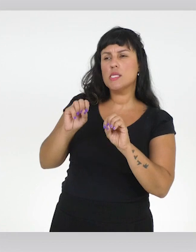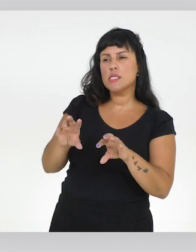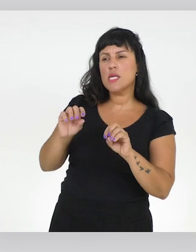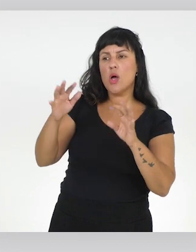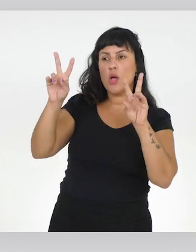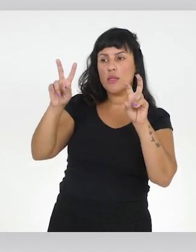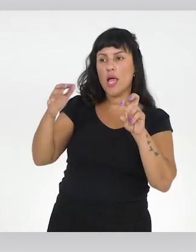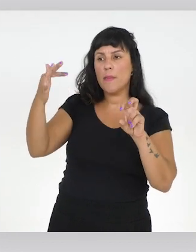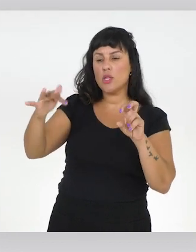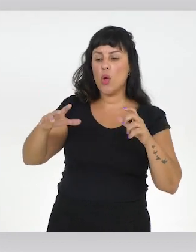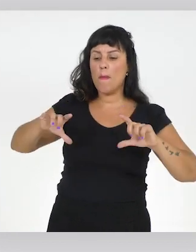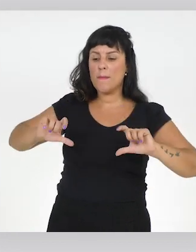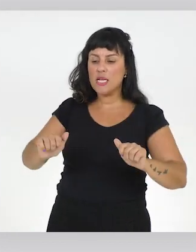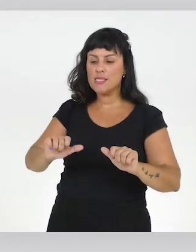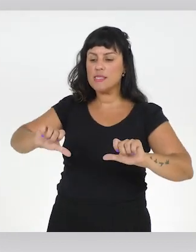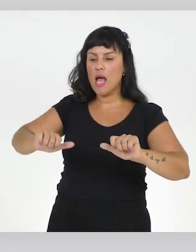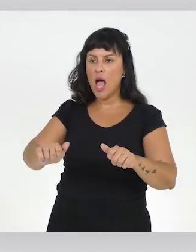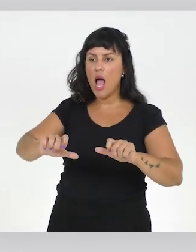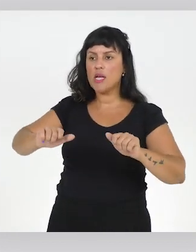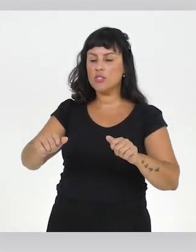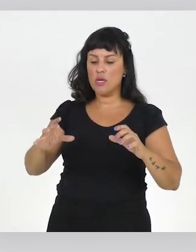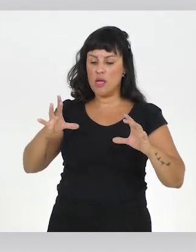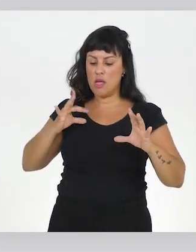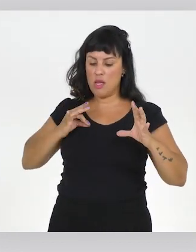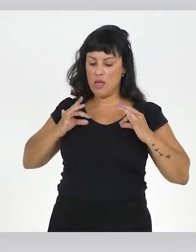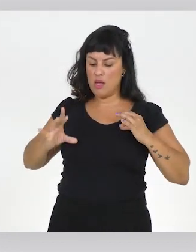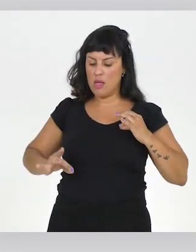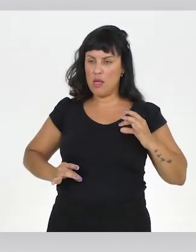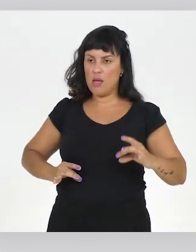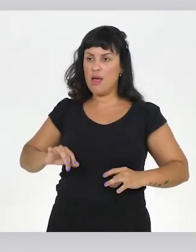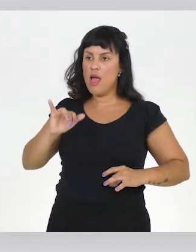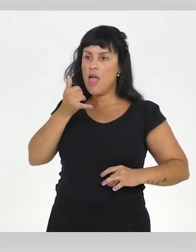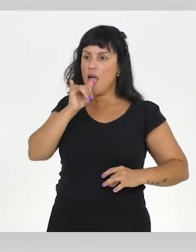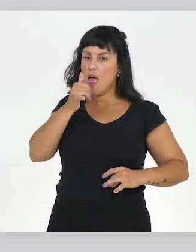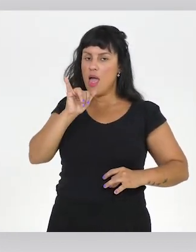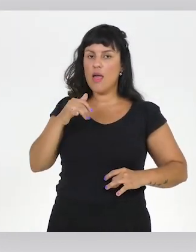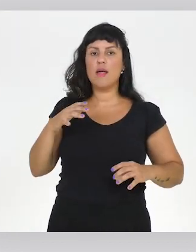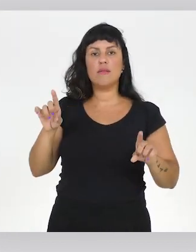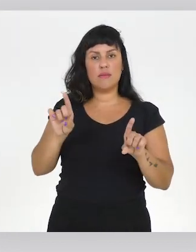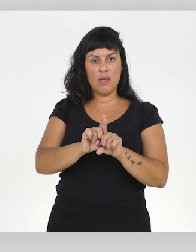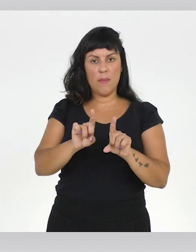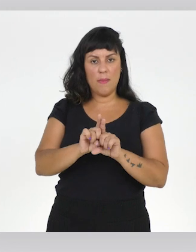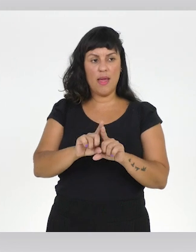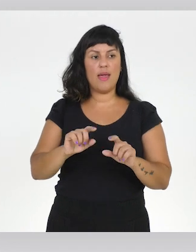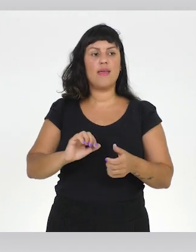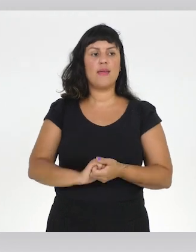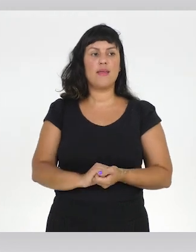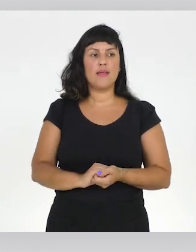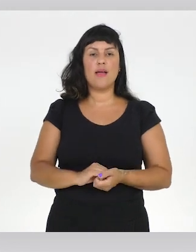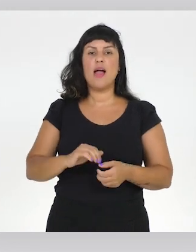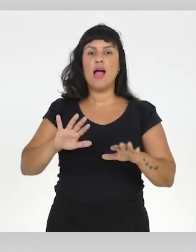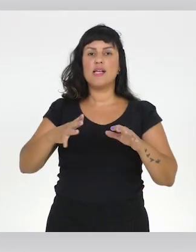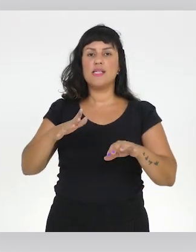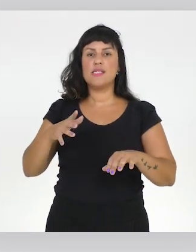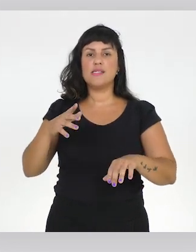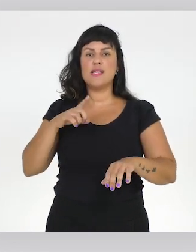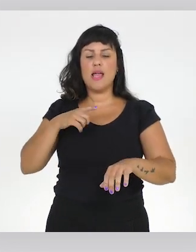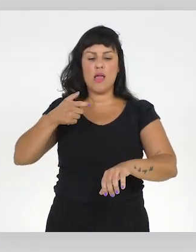neuromuscular transcutânea, que aquele aparelhinho que com eletrodos que colocamos na pele produzimos efeitos